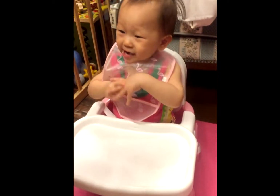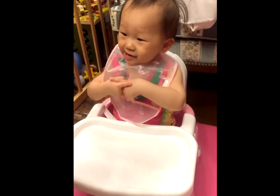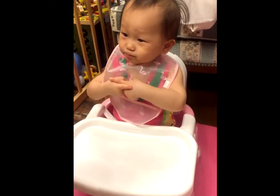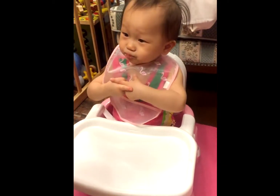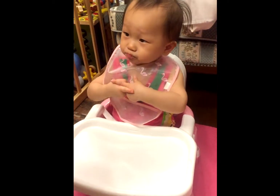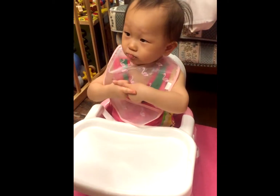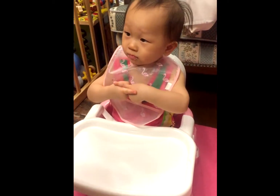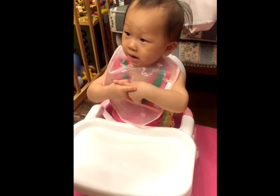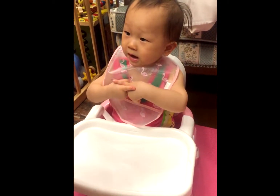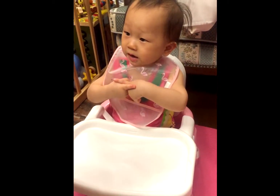たまご! （サイン）